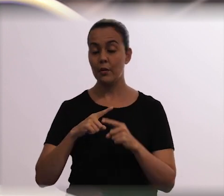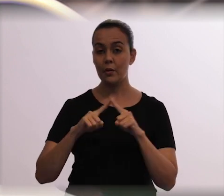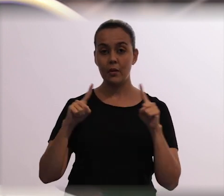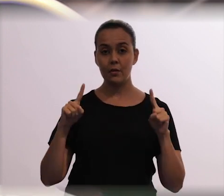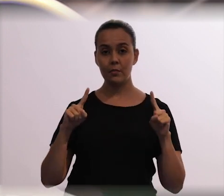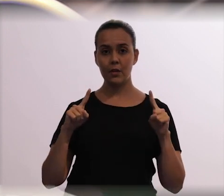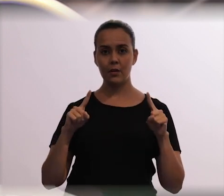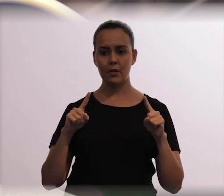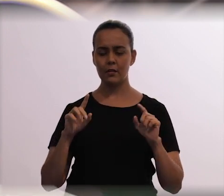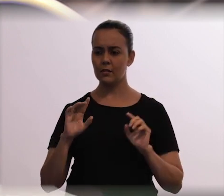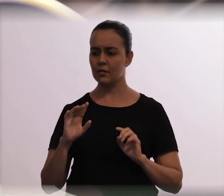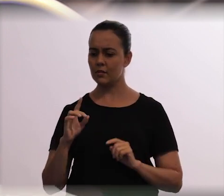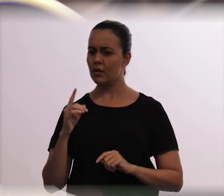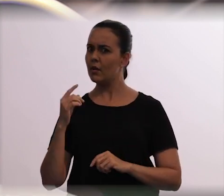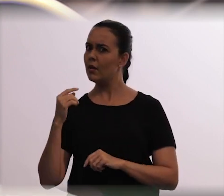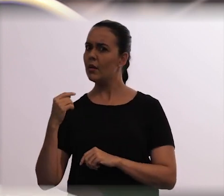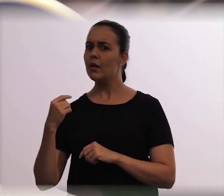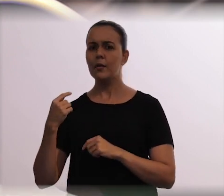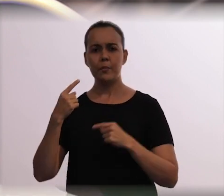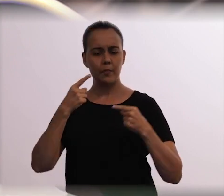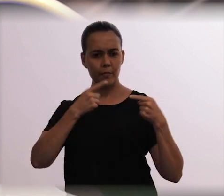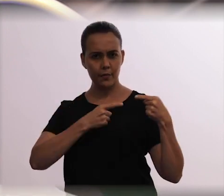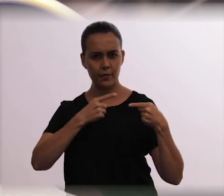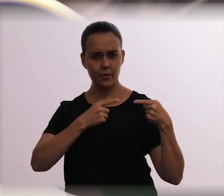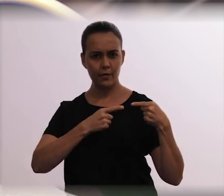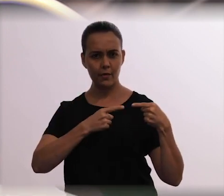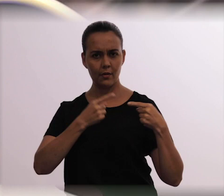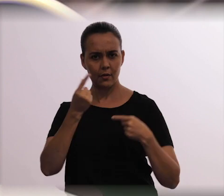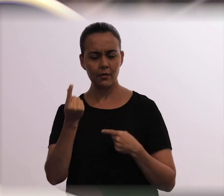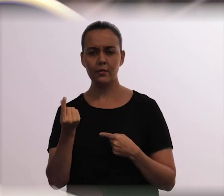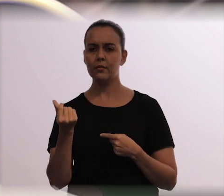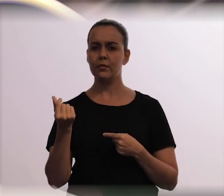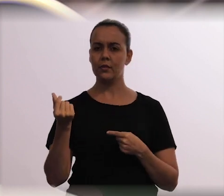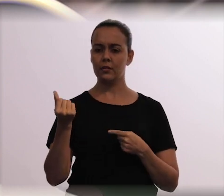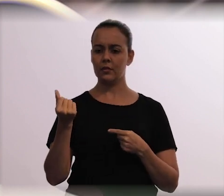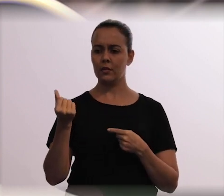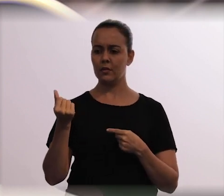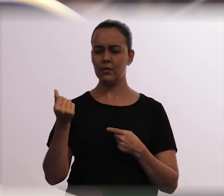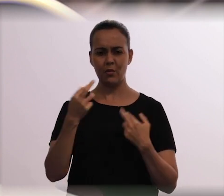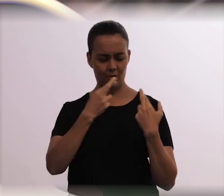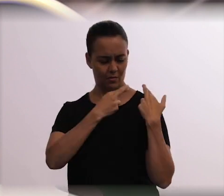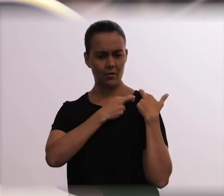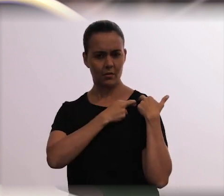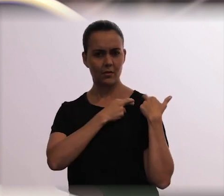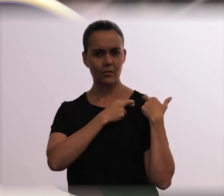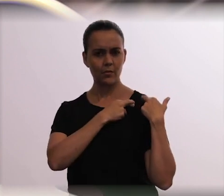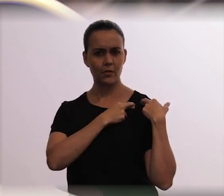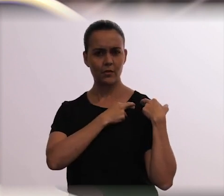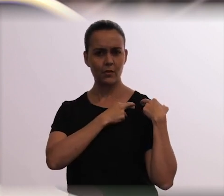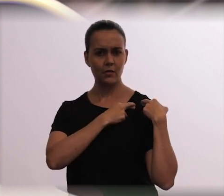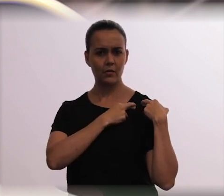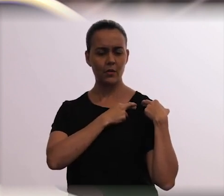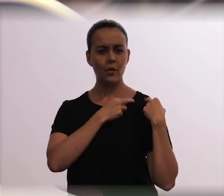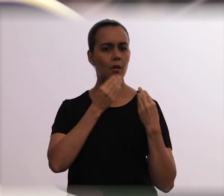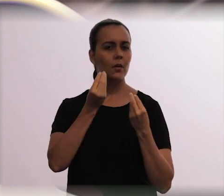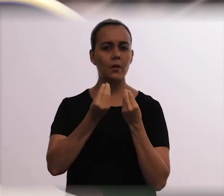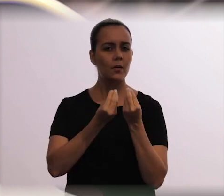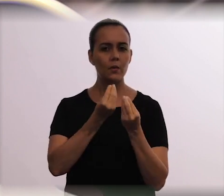os responsáveis maiores da definição da forma das cidades